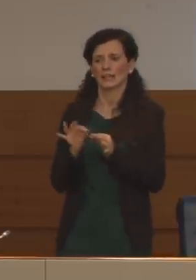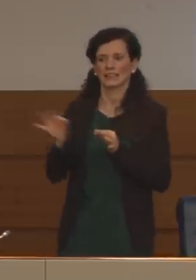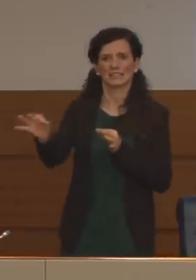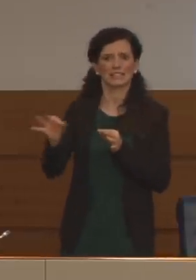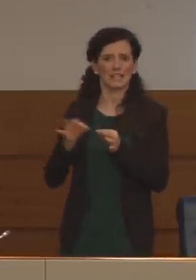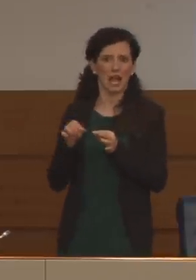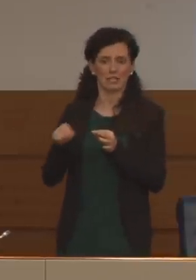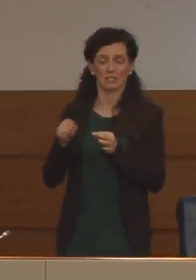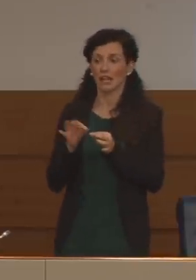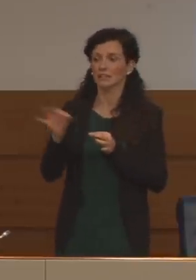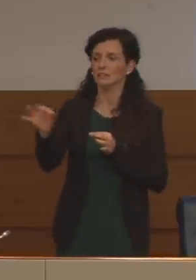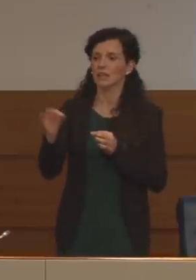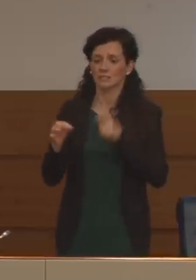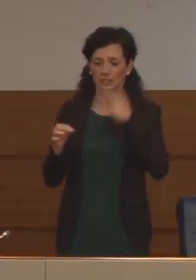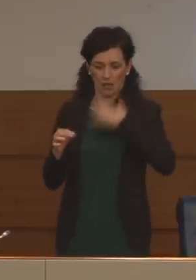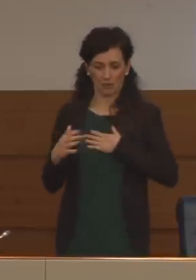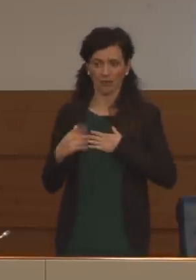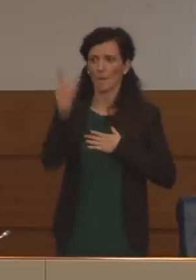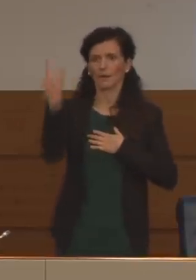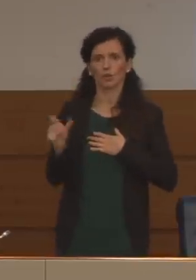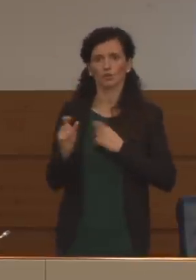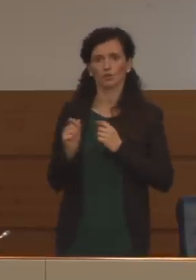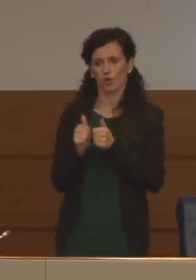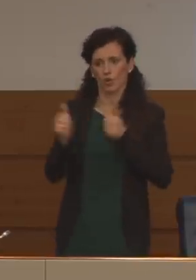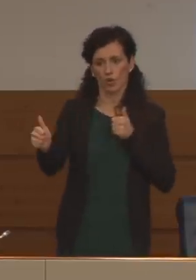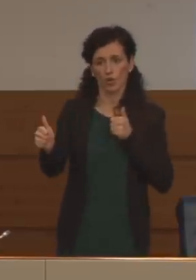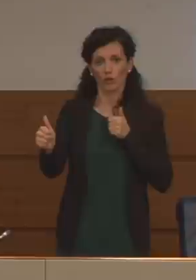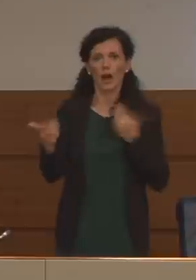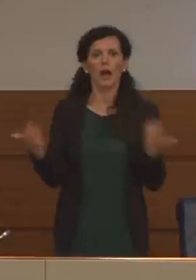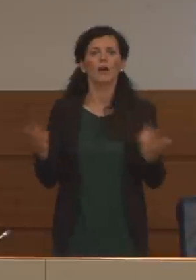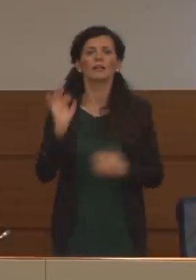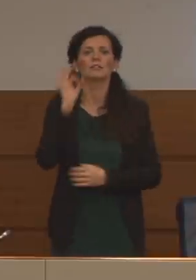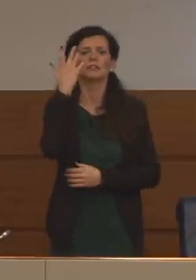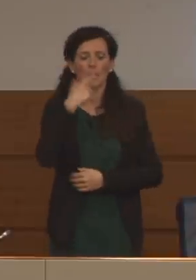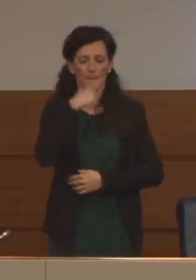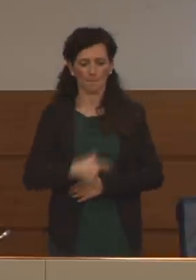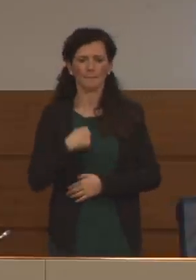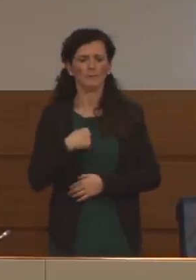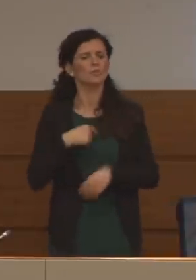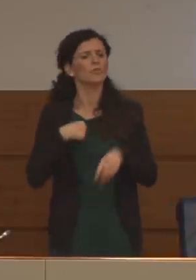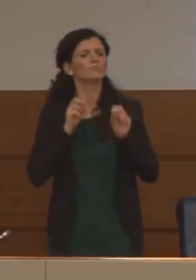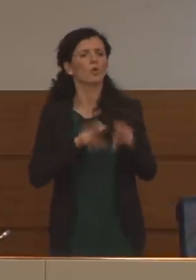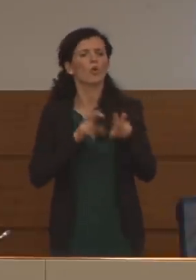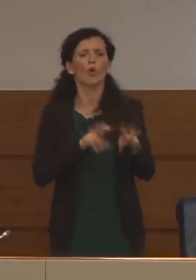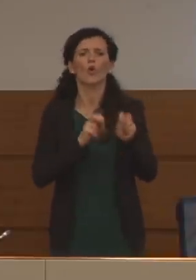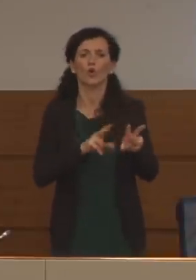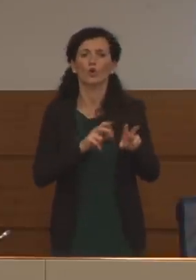mantenere tra uno e l'altro per cui se una persona corre da sola in mezzo ai